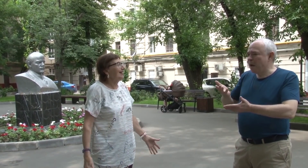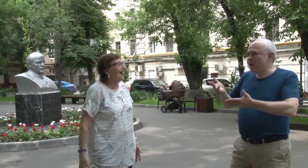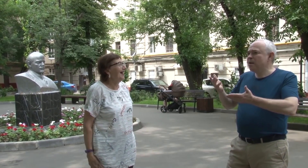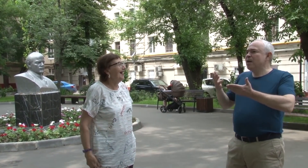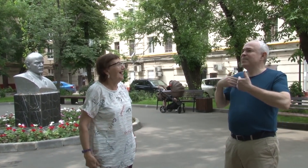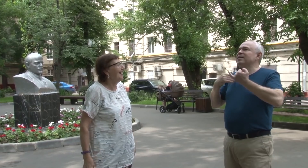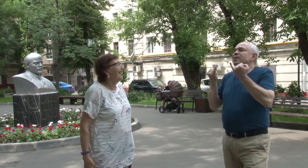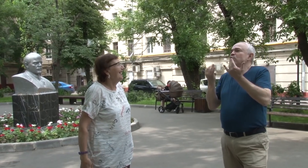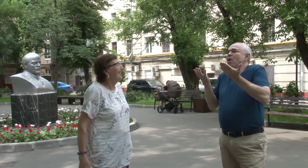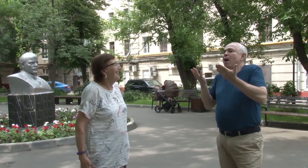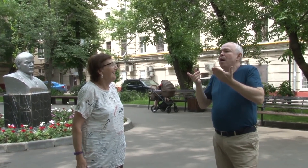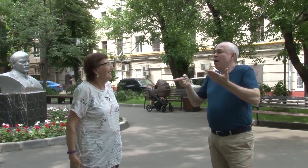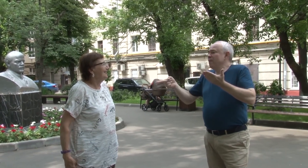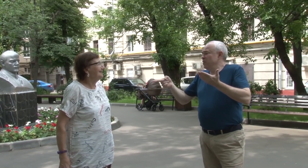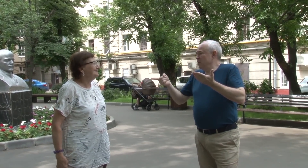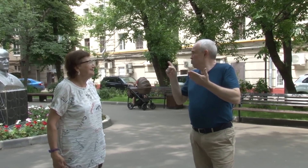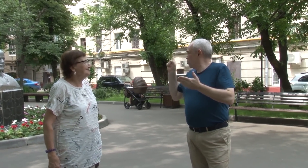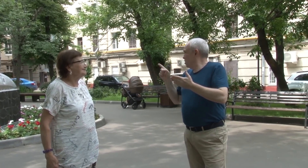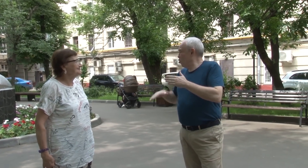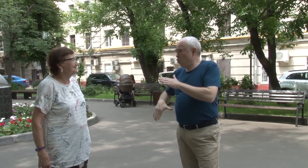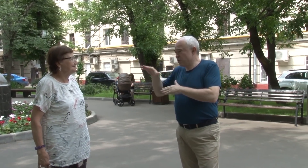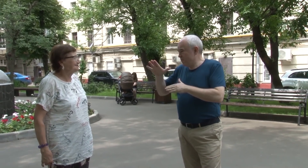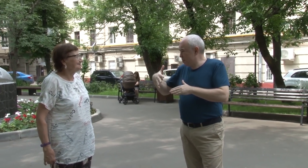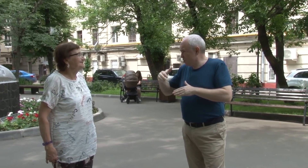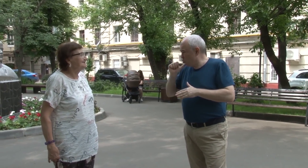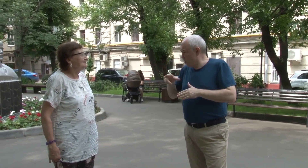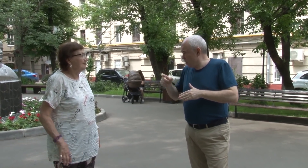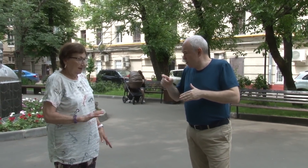Вы росли здесь в 50-х годах?